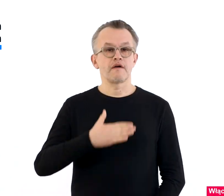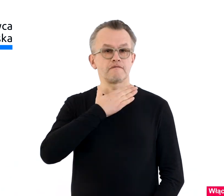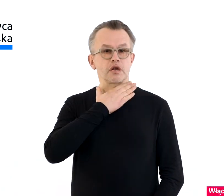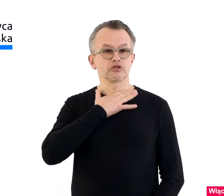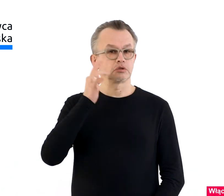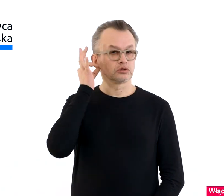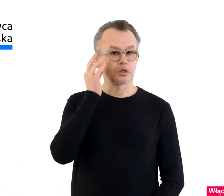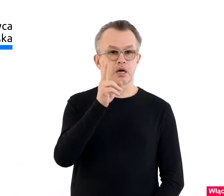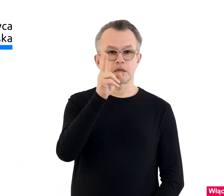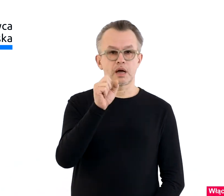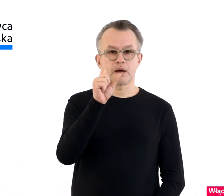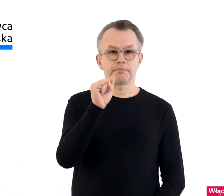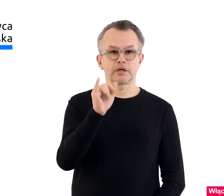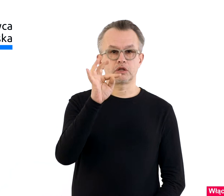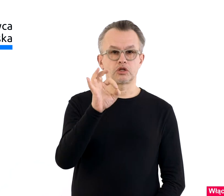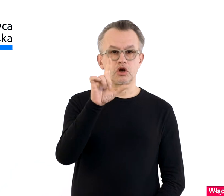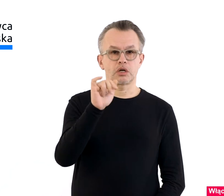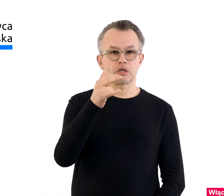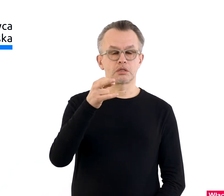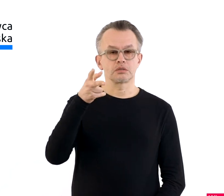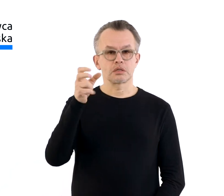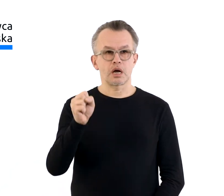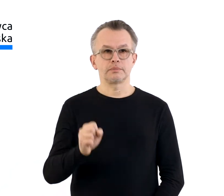Wilczyca kapitolińska